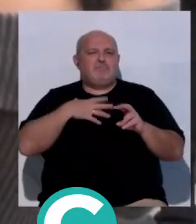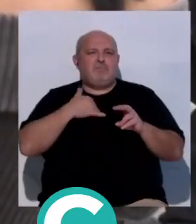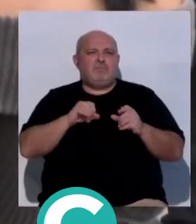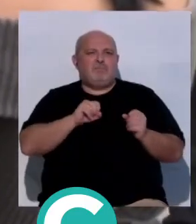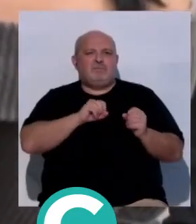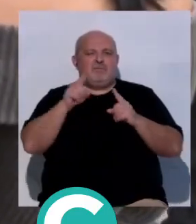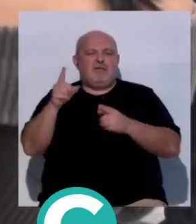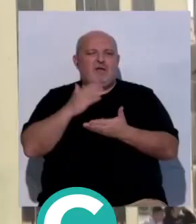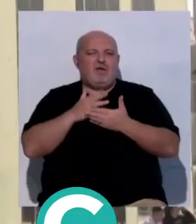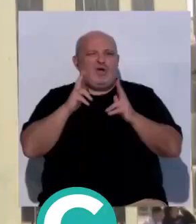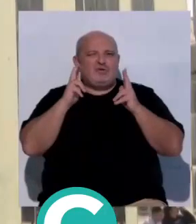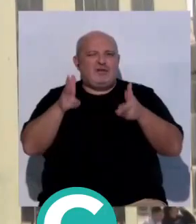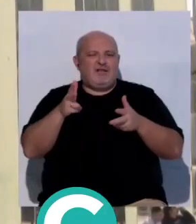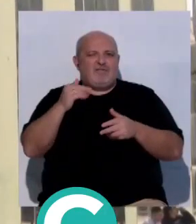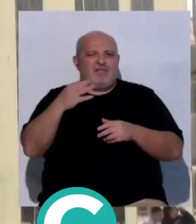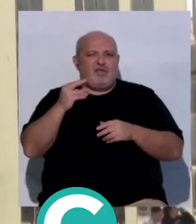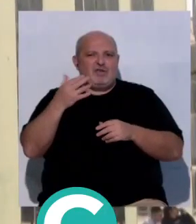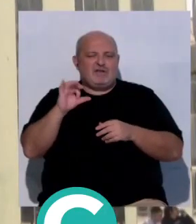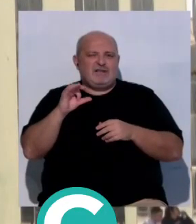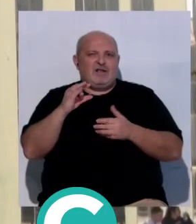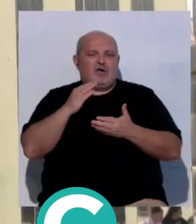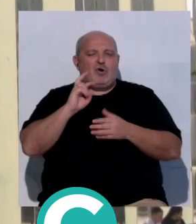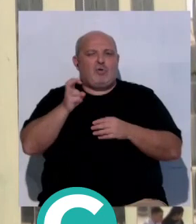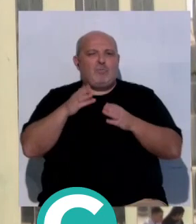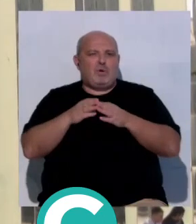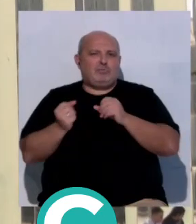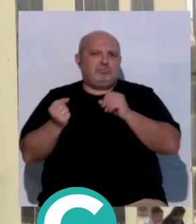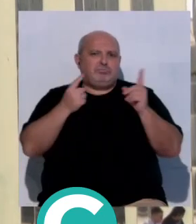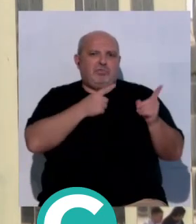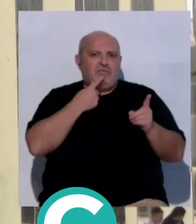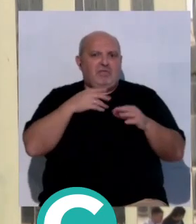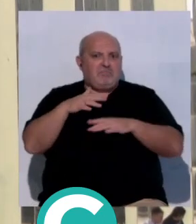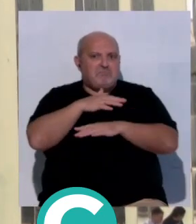de la escuela de ostrería Fernando Quiñones al centro portuense el madrugador el estudio